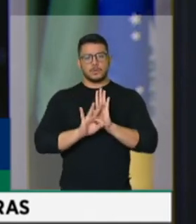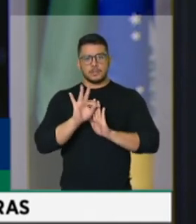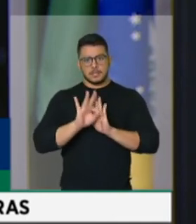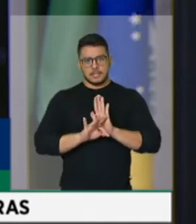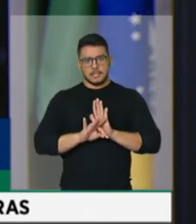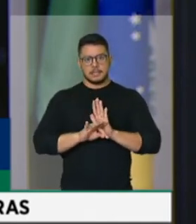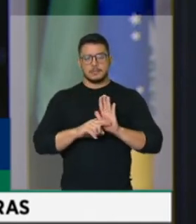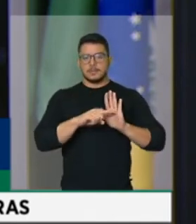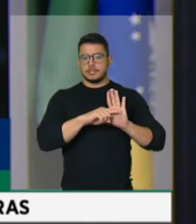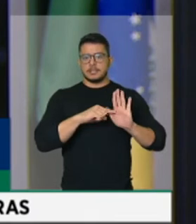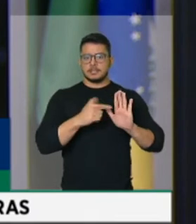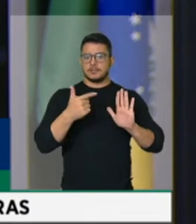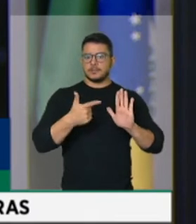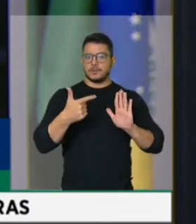PLENÁRIO N° 7 DO DEPUTADO LÉO MORAES QUE INTRODUZ